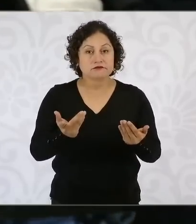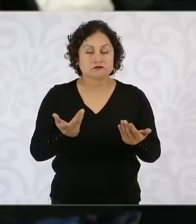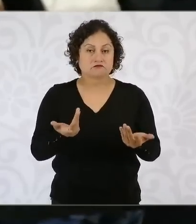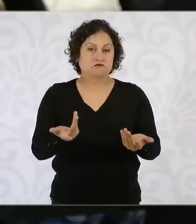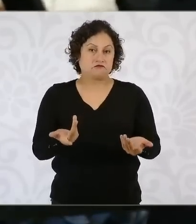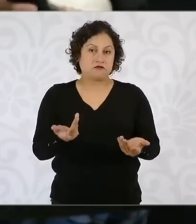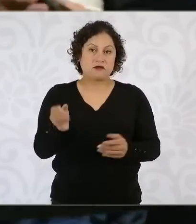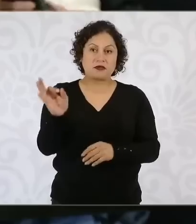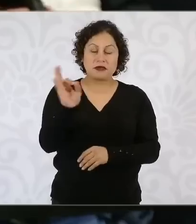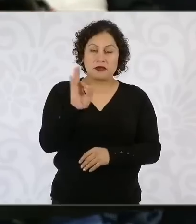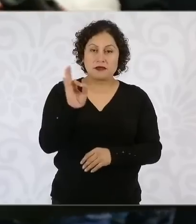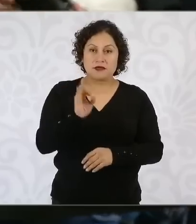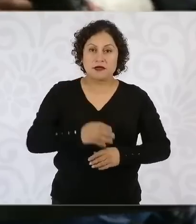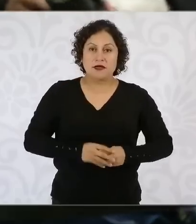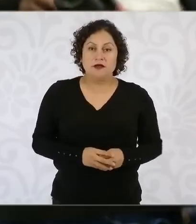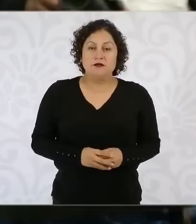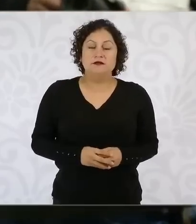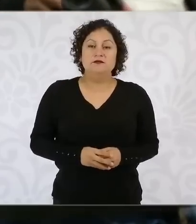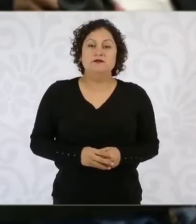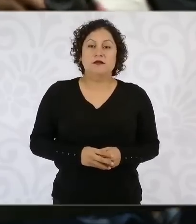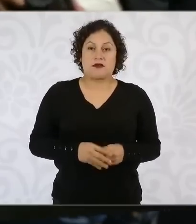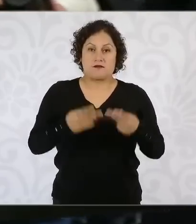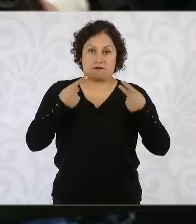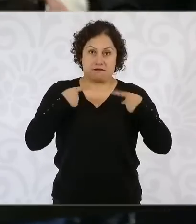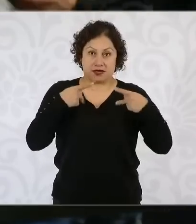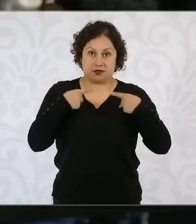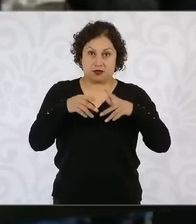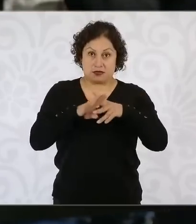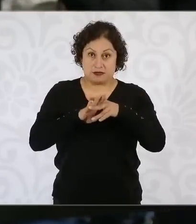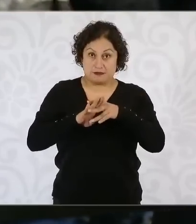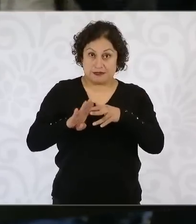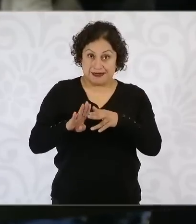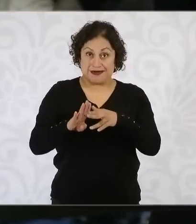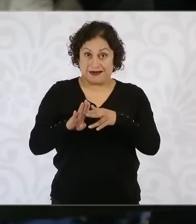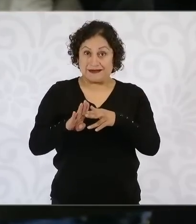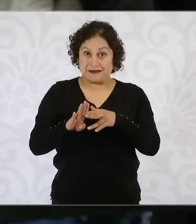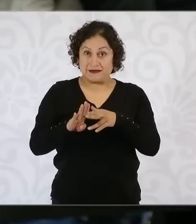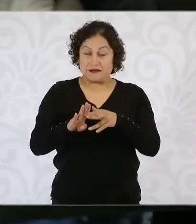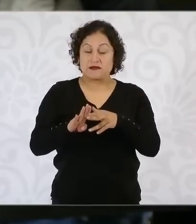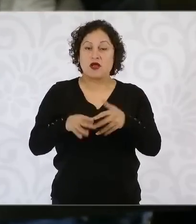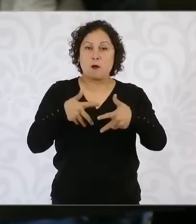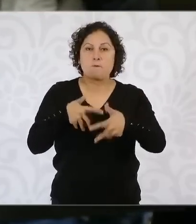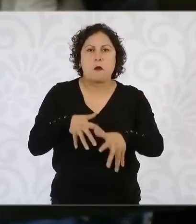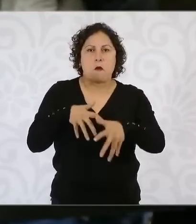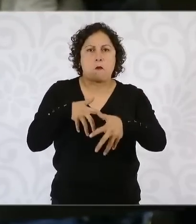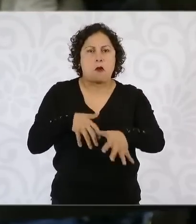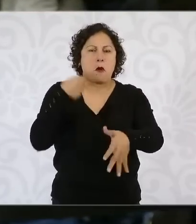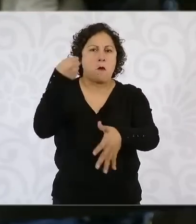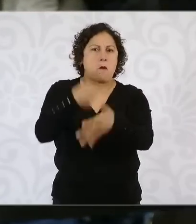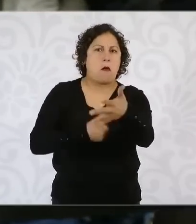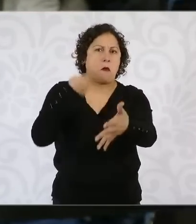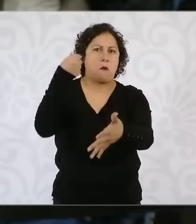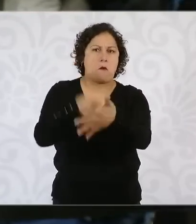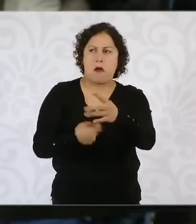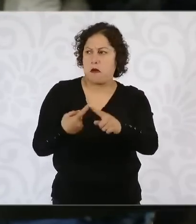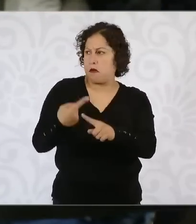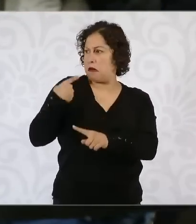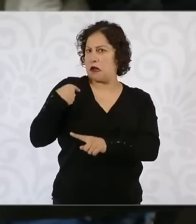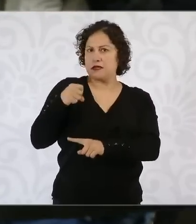una actividad muy intensa este estos días este fin de semana vimos en las redes sociales han